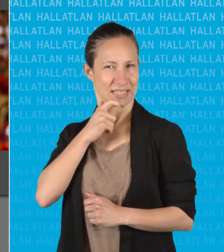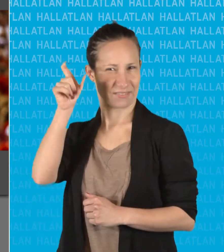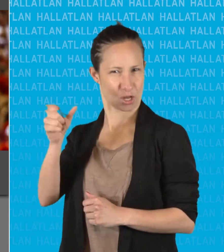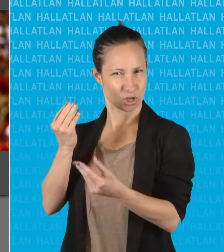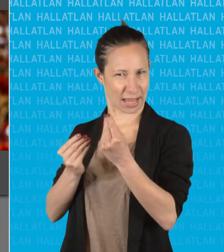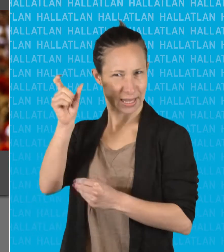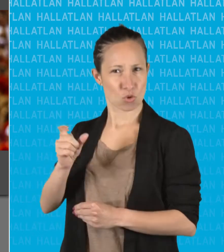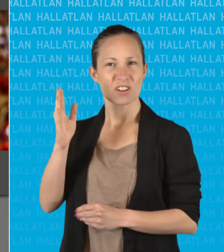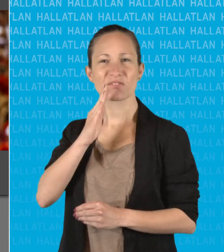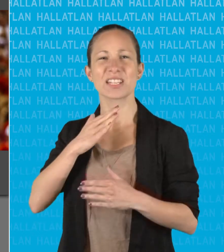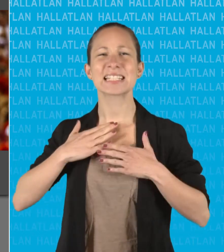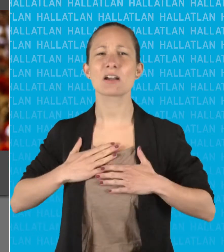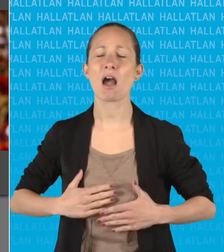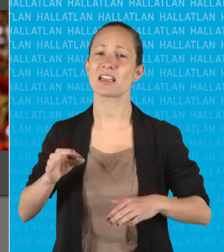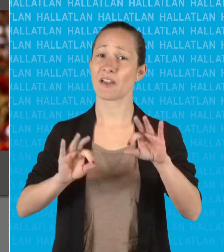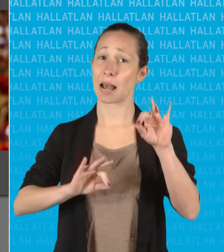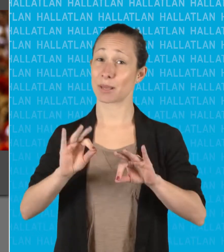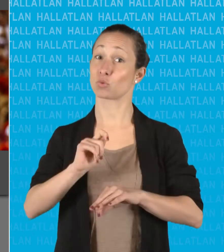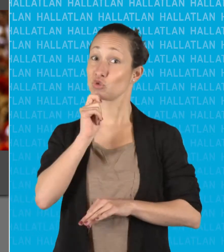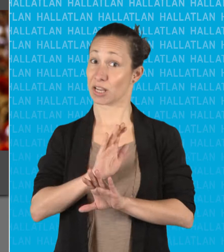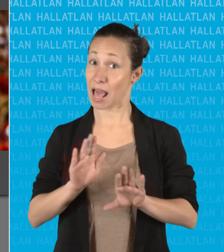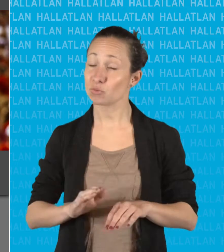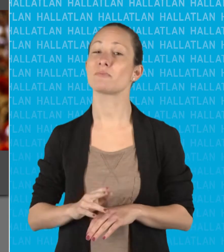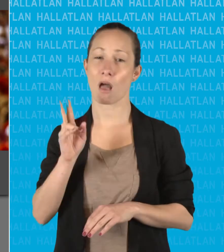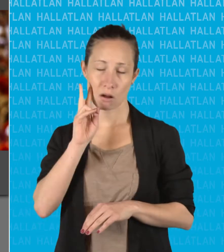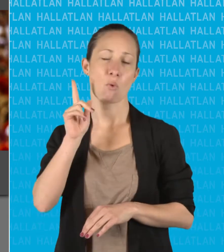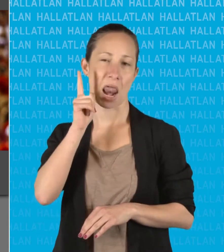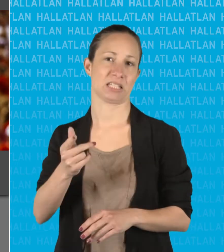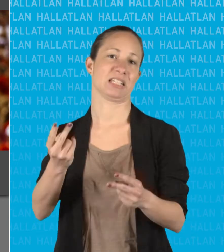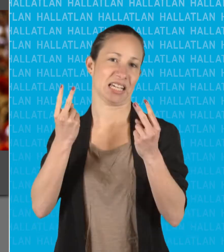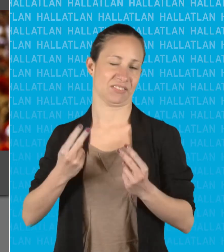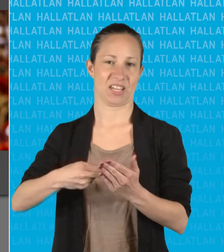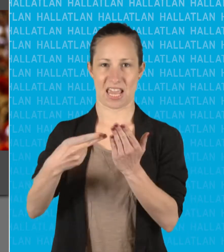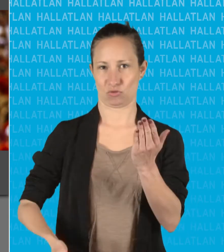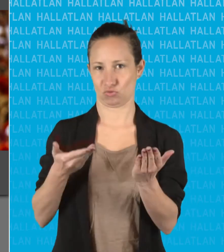ha a 30 éves sztár sikeresen átesik a fizikai felmérőn.